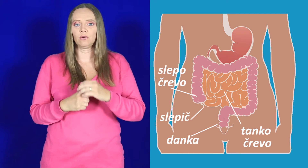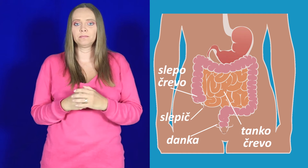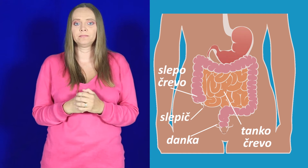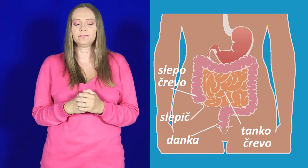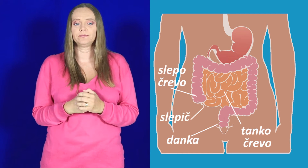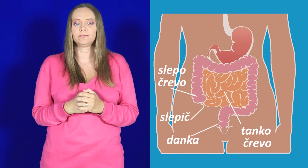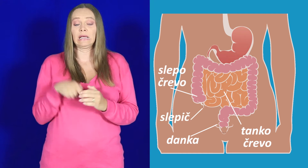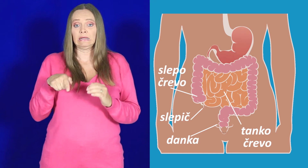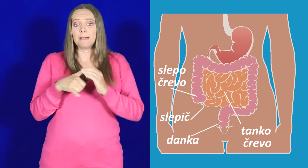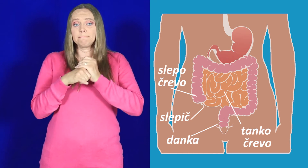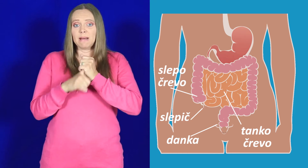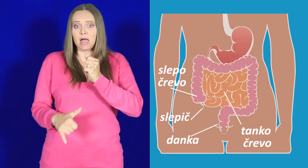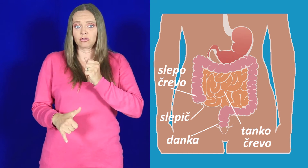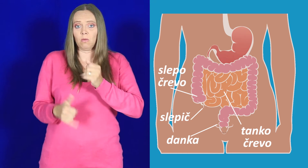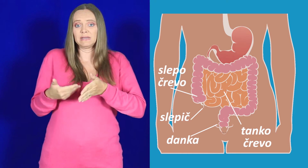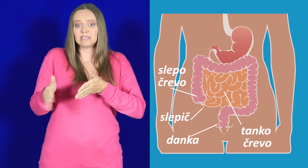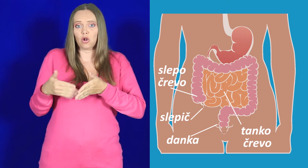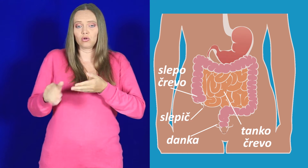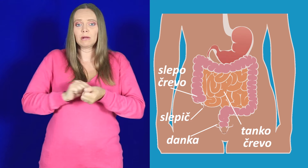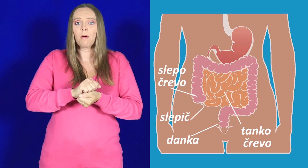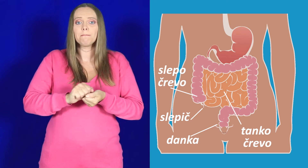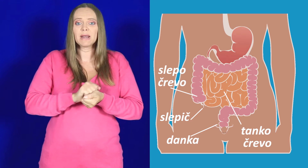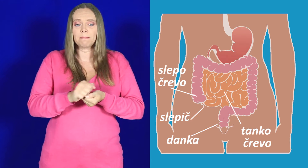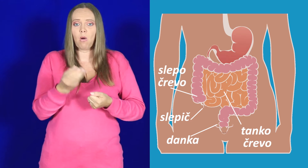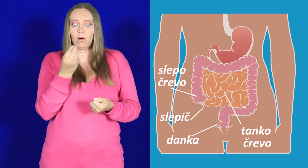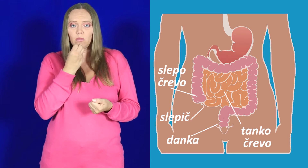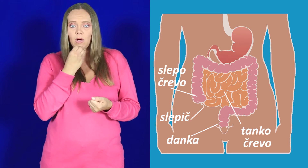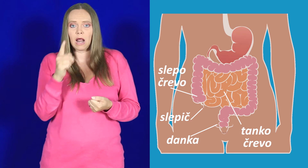Z njim izločamo prebavljeno hrano iz organizma.